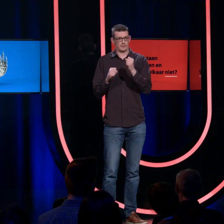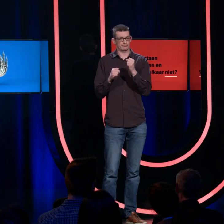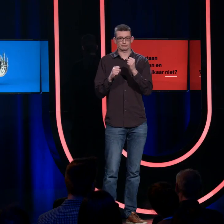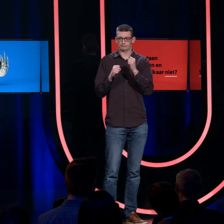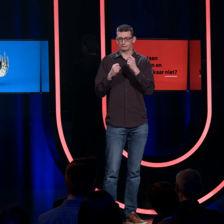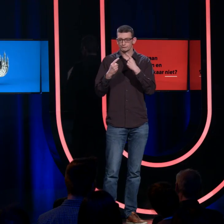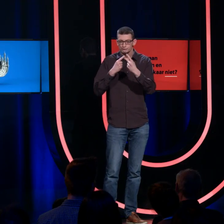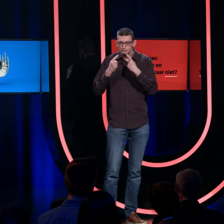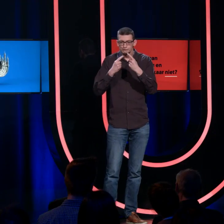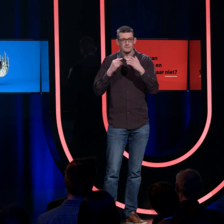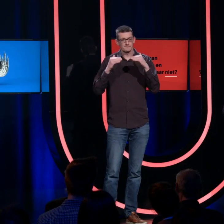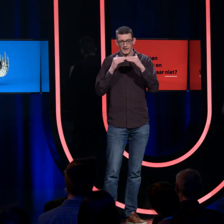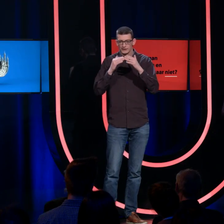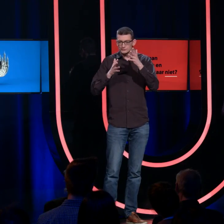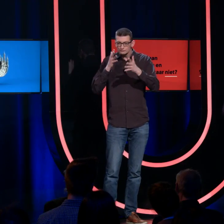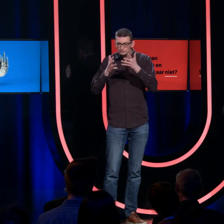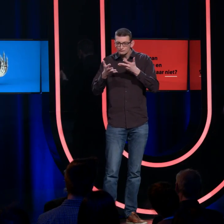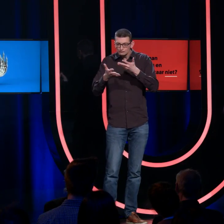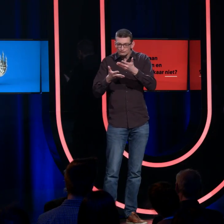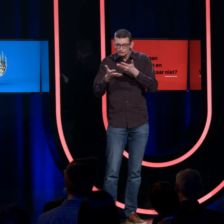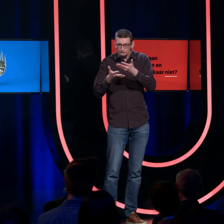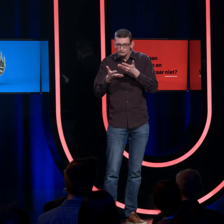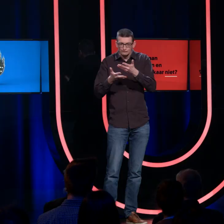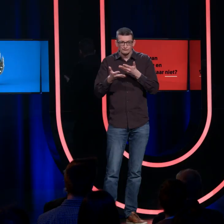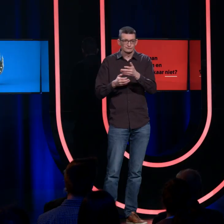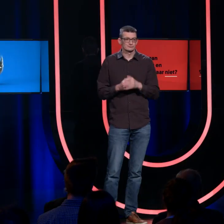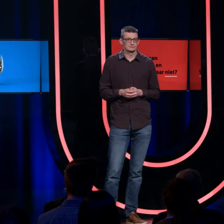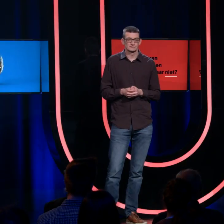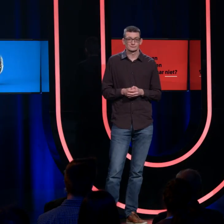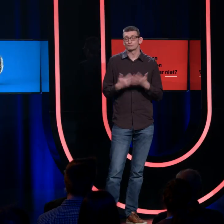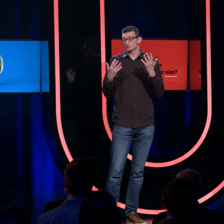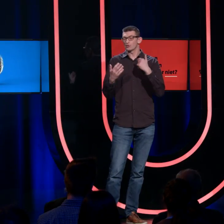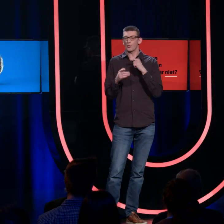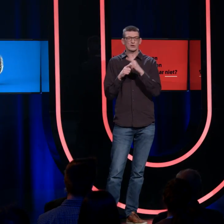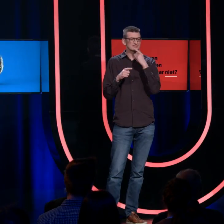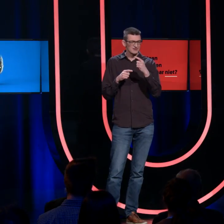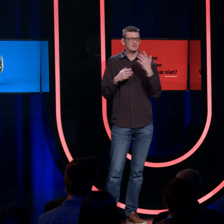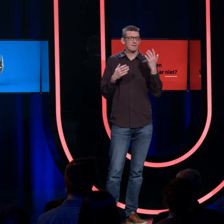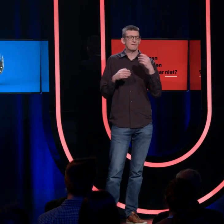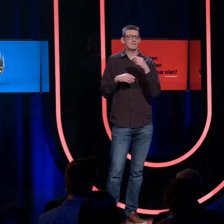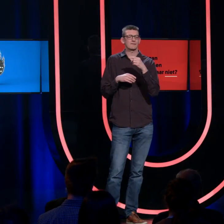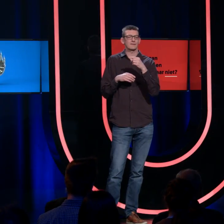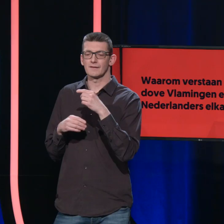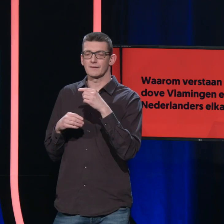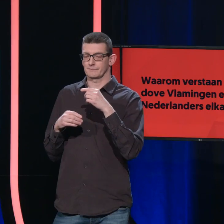Het zijn dus geen vormen van het Nederlands. Nederlandse Gebarentaal is dus niet een soort Nederlands in gebaren